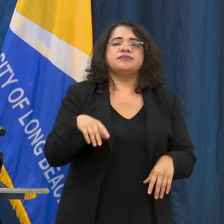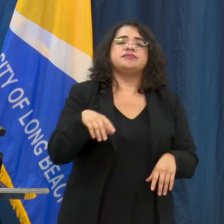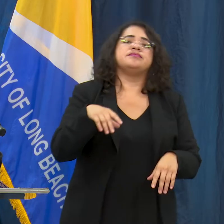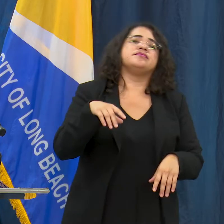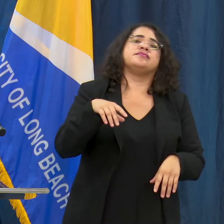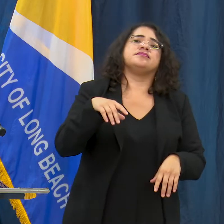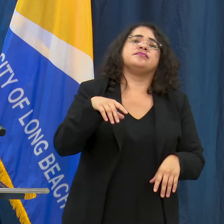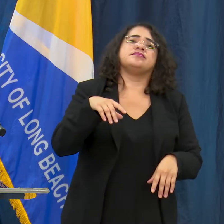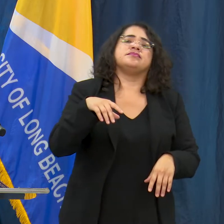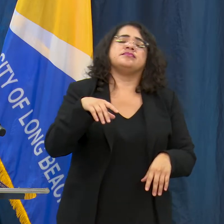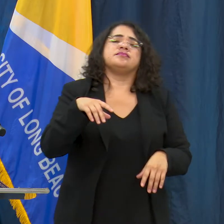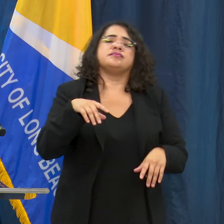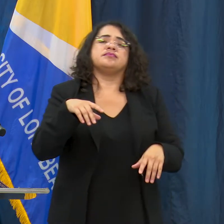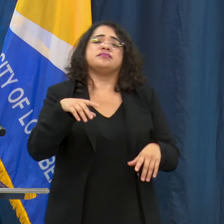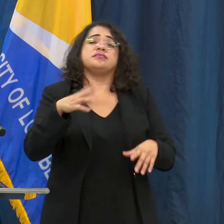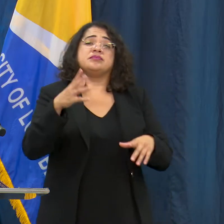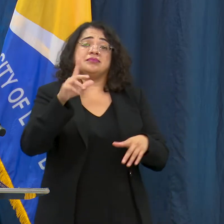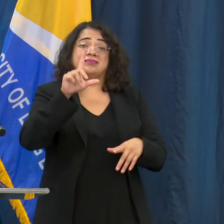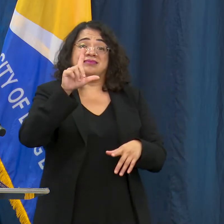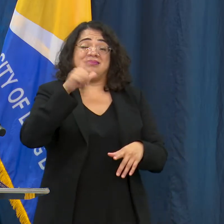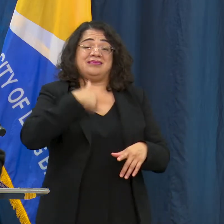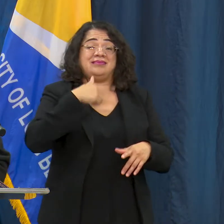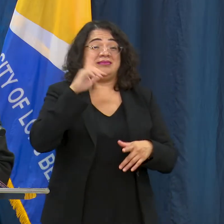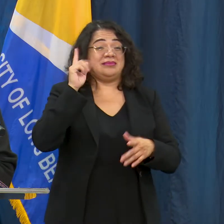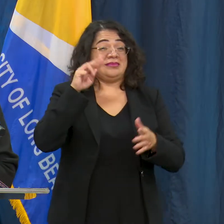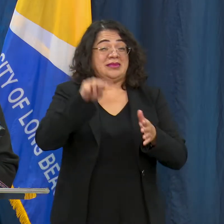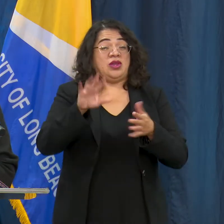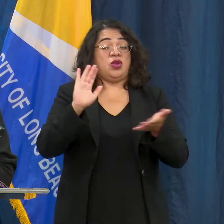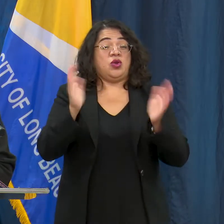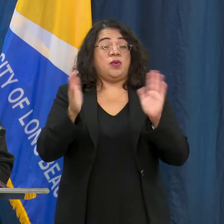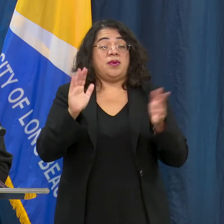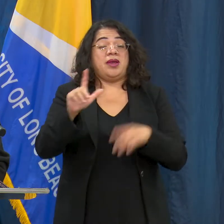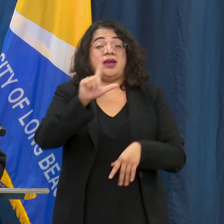comparison con la ciudad de los ángeles en el condado de los ángeles ESO